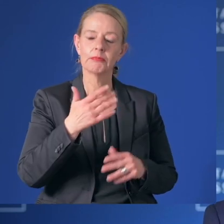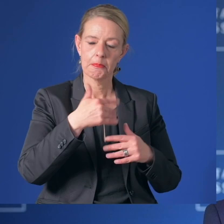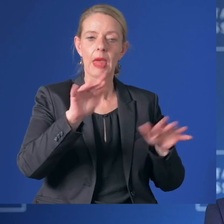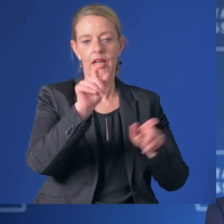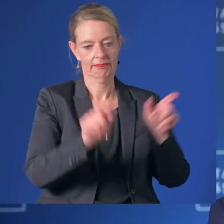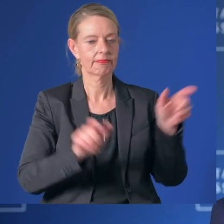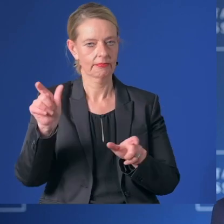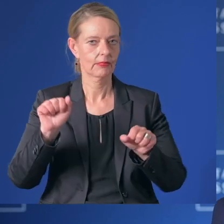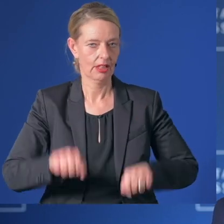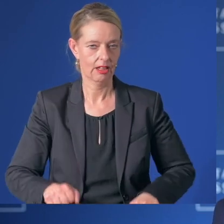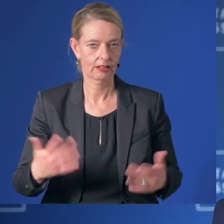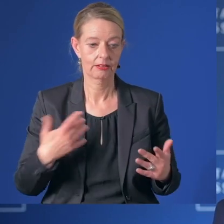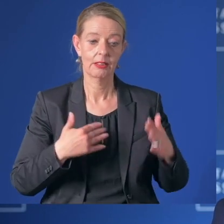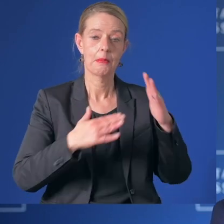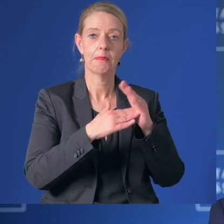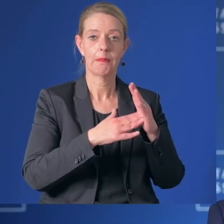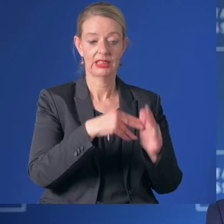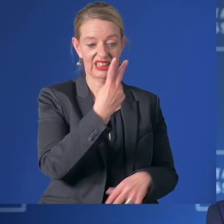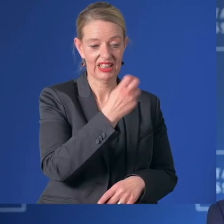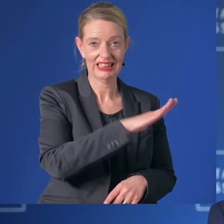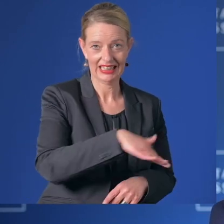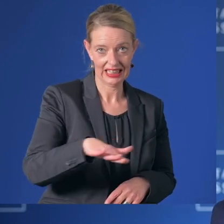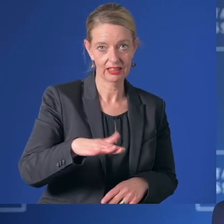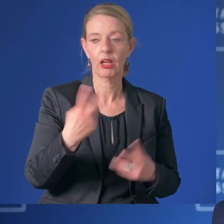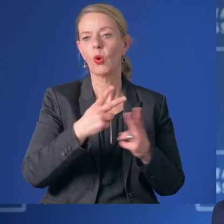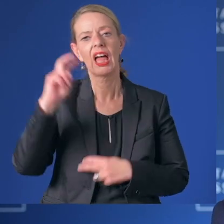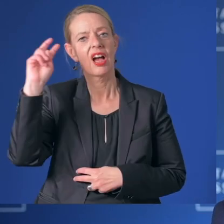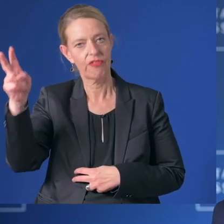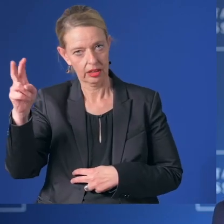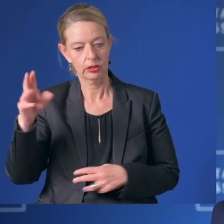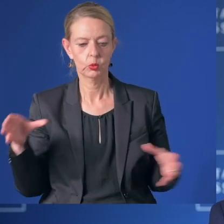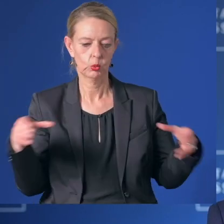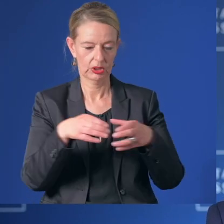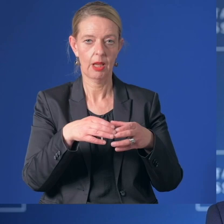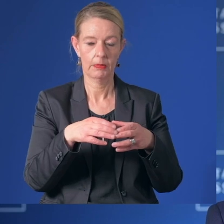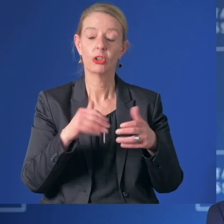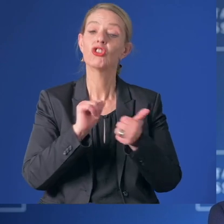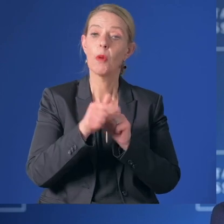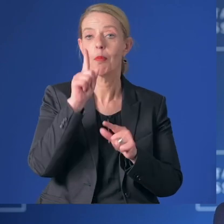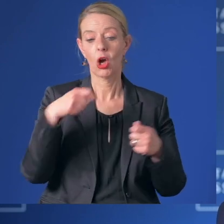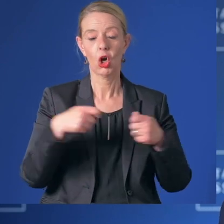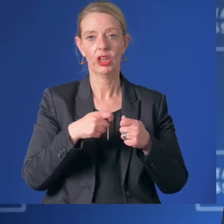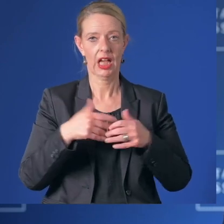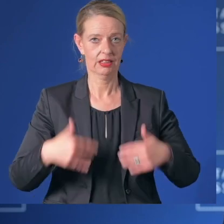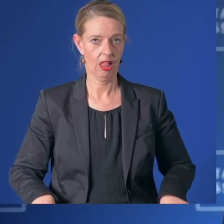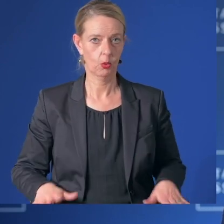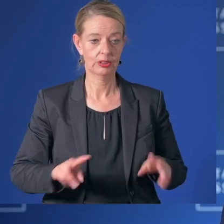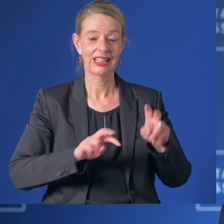Gruppen von bis zu zwanzig Kindern und Erwachsenen können gemeinsam kontaktlos Sport ausüben. Kletterparks oder